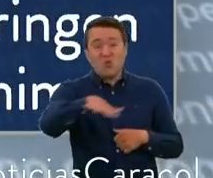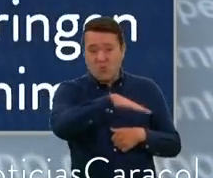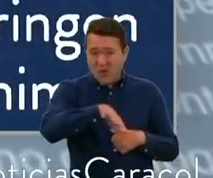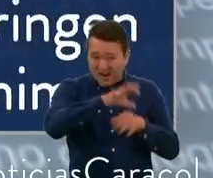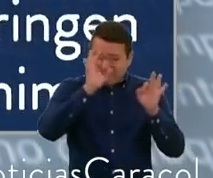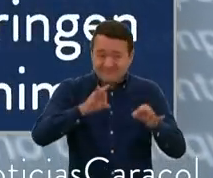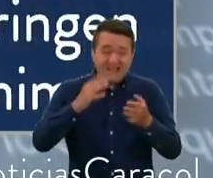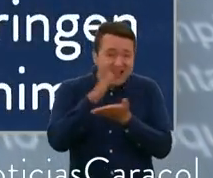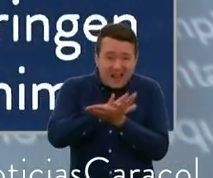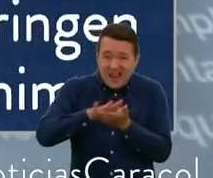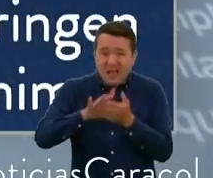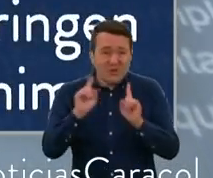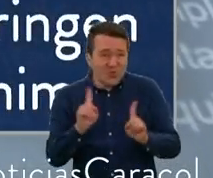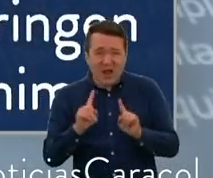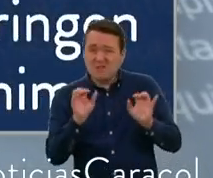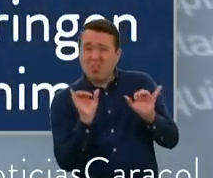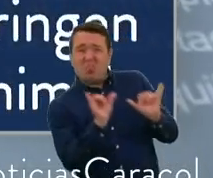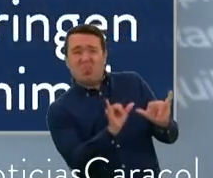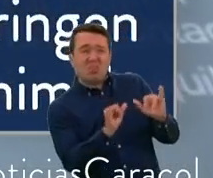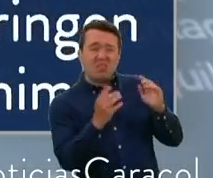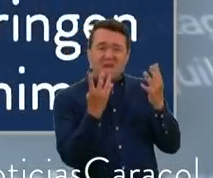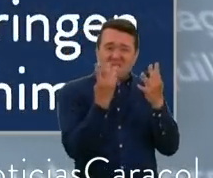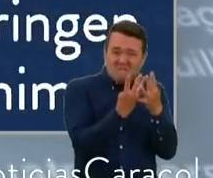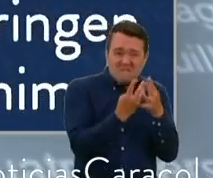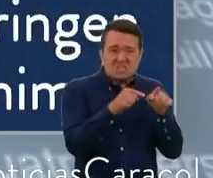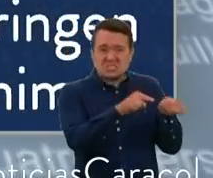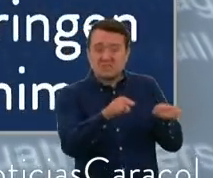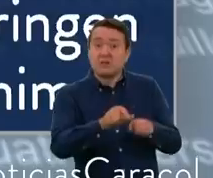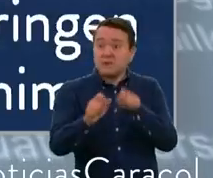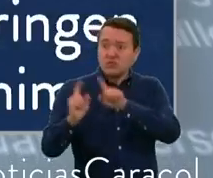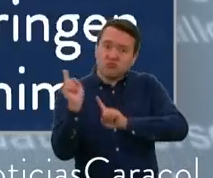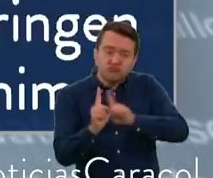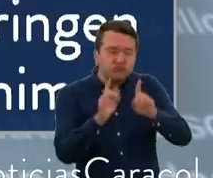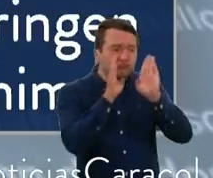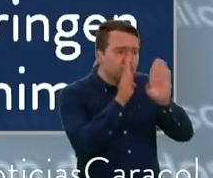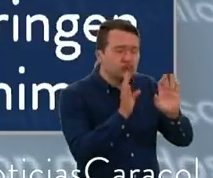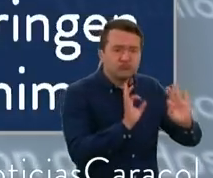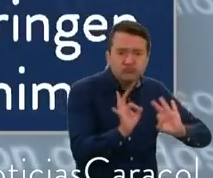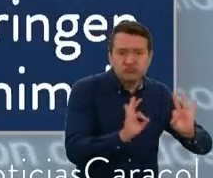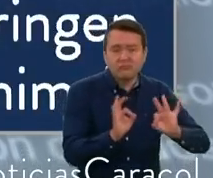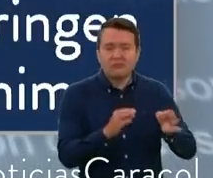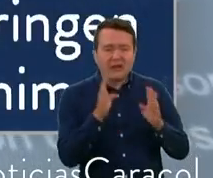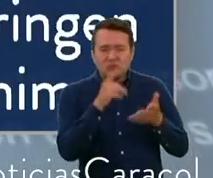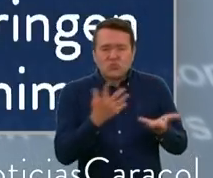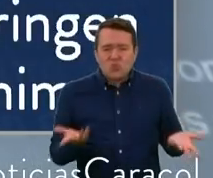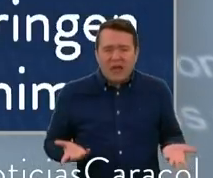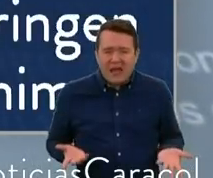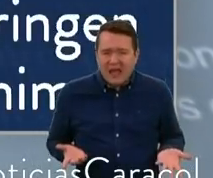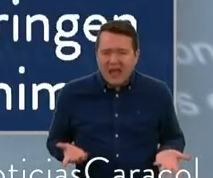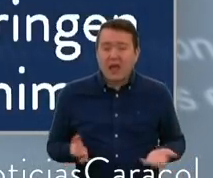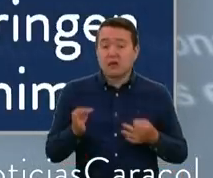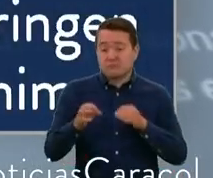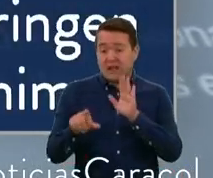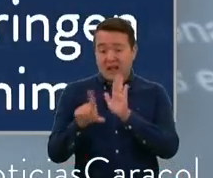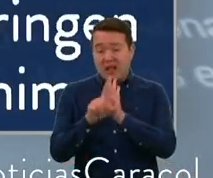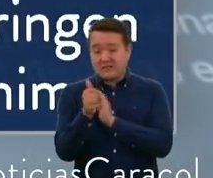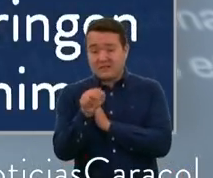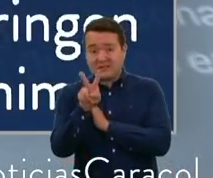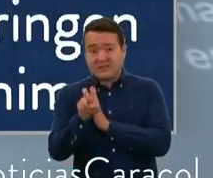la alcaldía de Guarne afirmó que